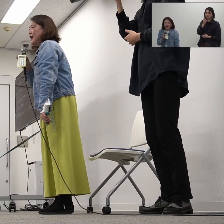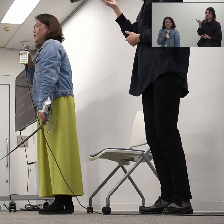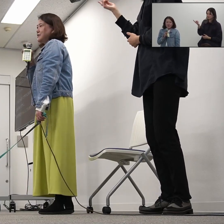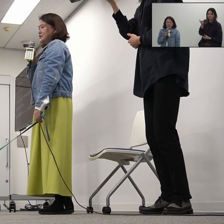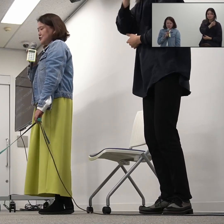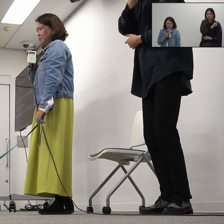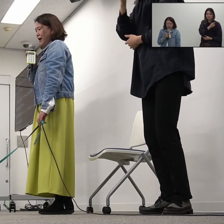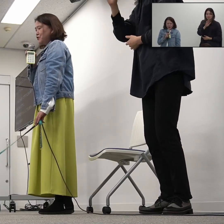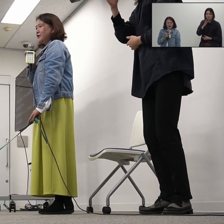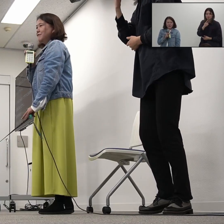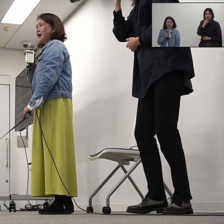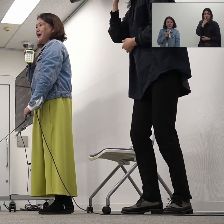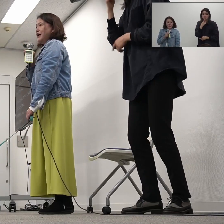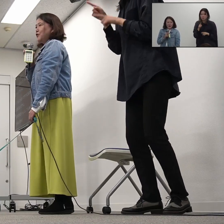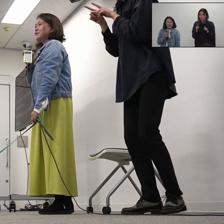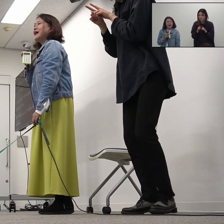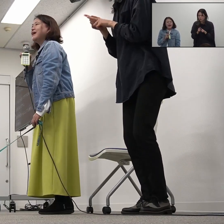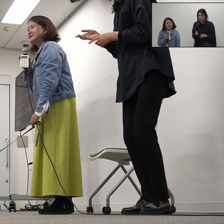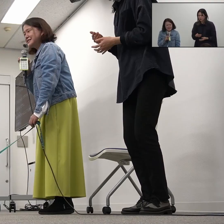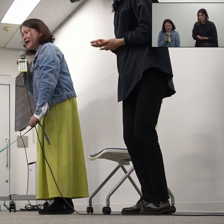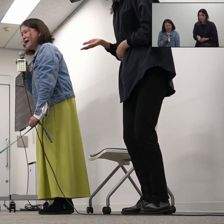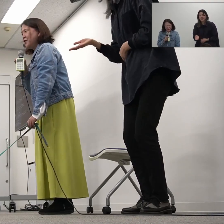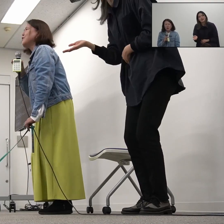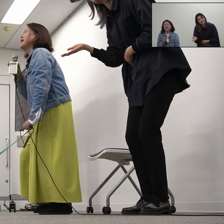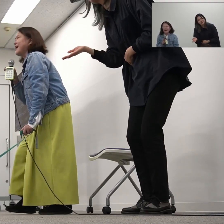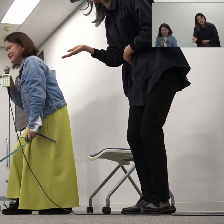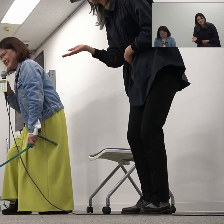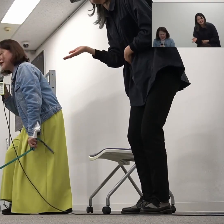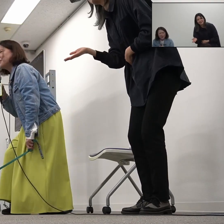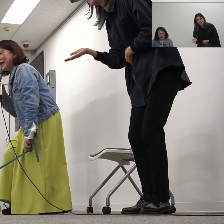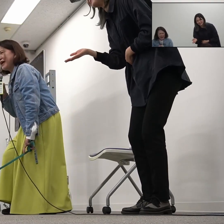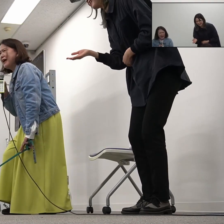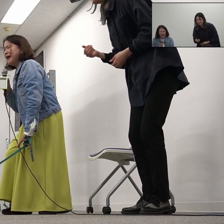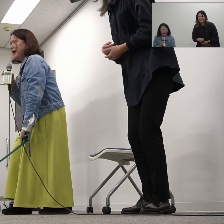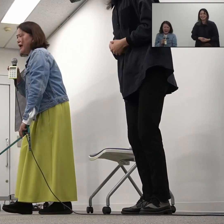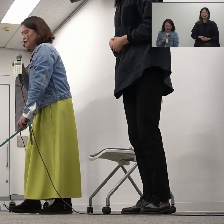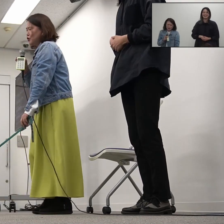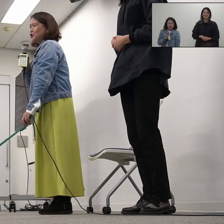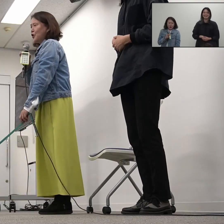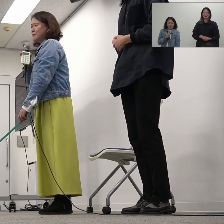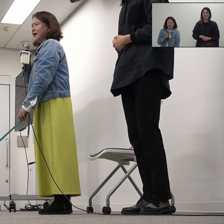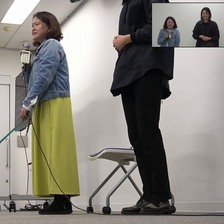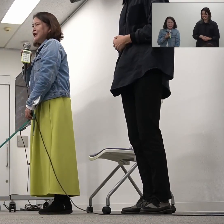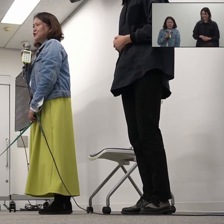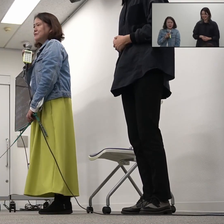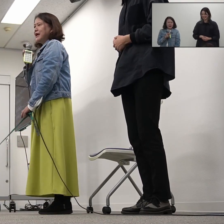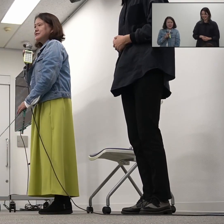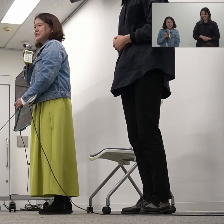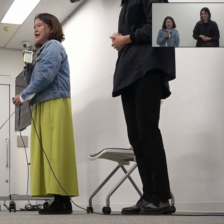私のパートナーはこんな感じなのでちょっと皆さんのイメージからは